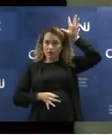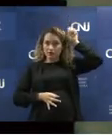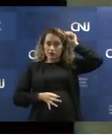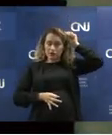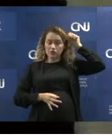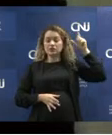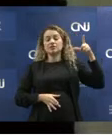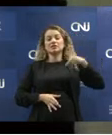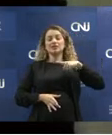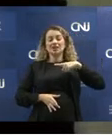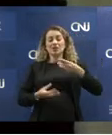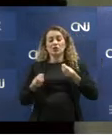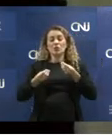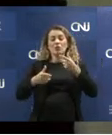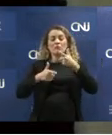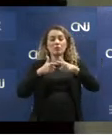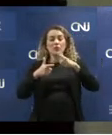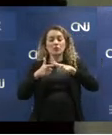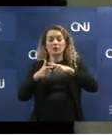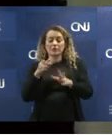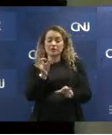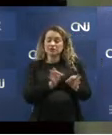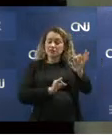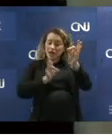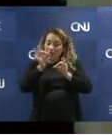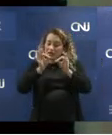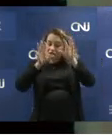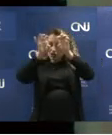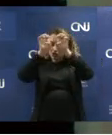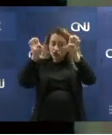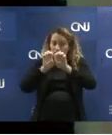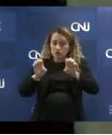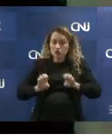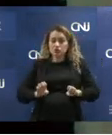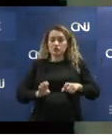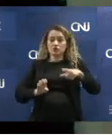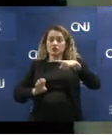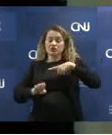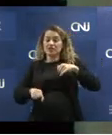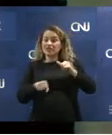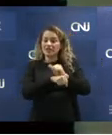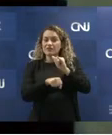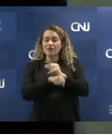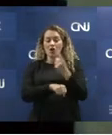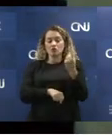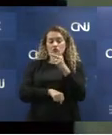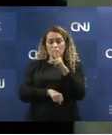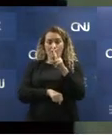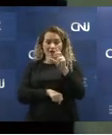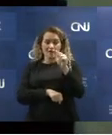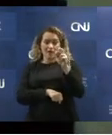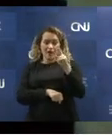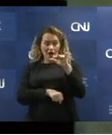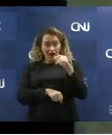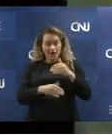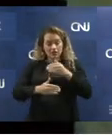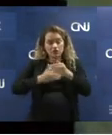como causa problemas estruturais decorrentes da extinção de uma das Varas de Execução Penal e da computadores.